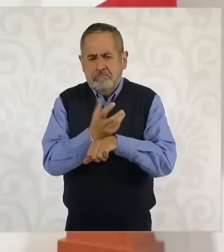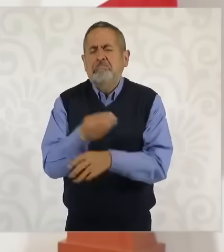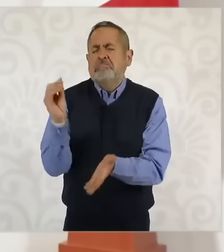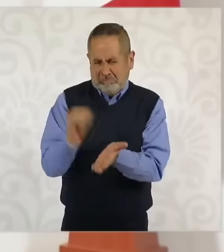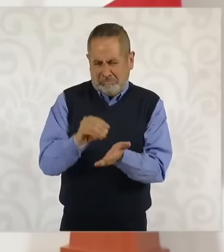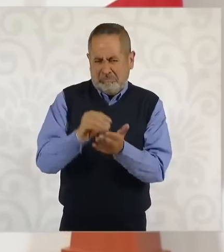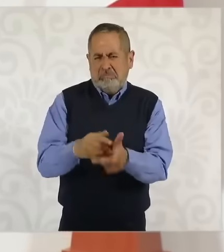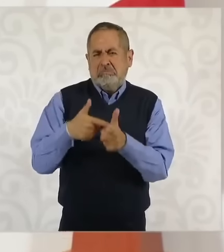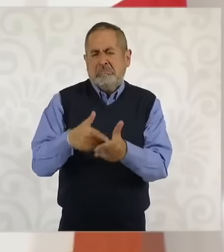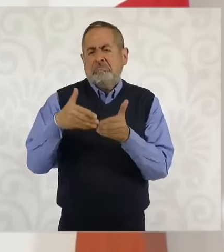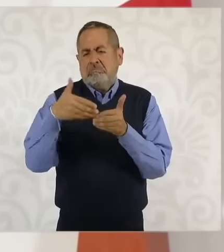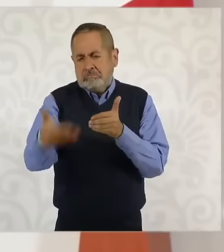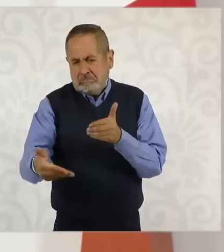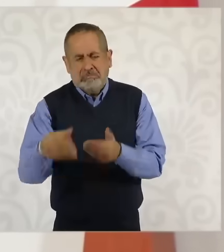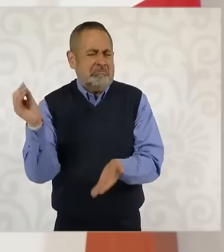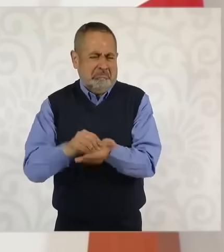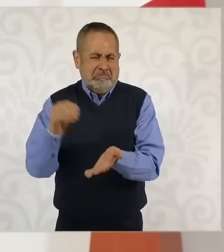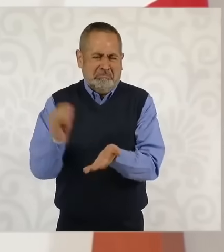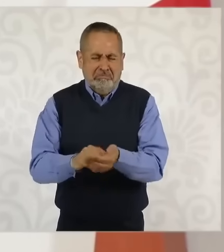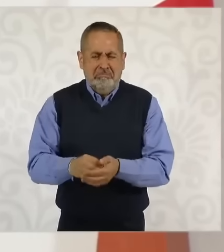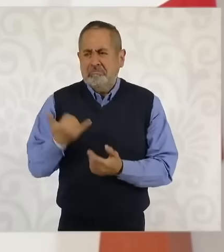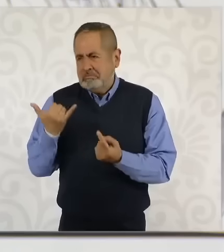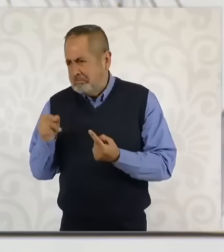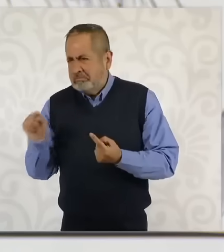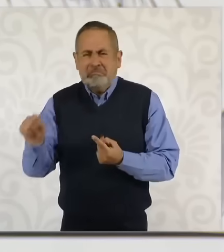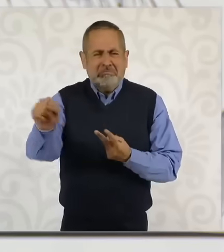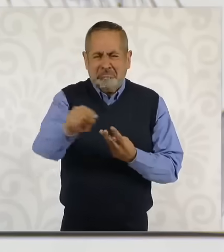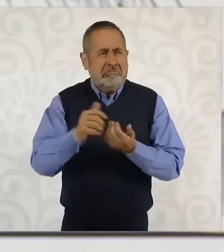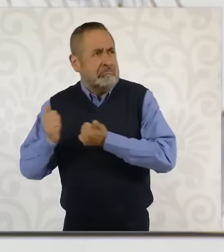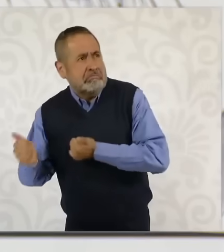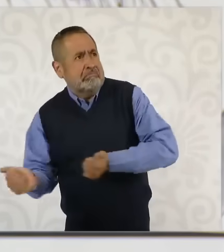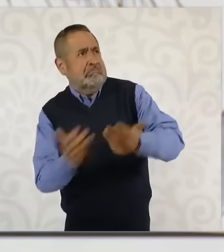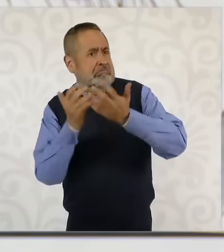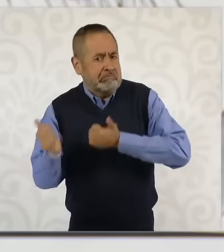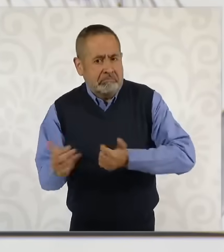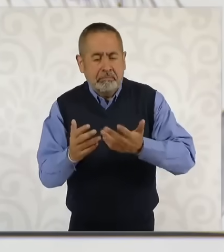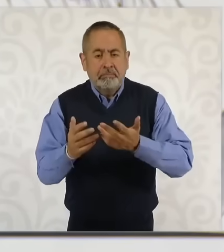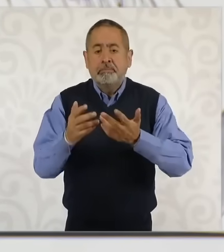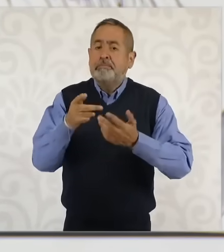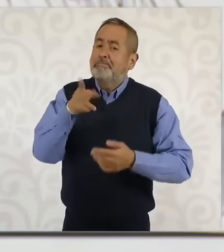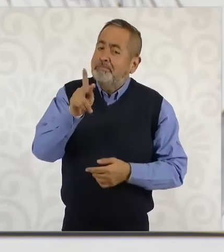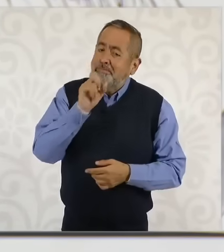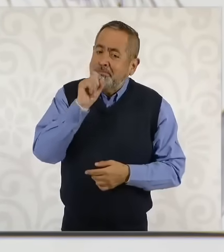muchísimas áreas y en muchísimos sectores, pero también importamos mucho. Entonces,